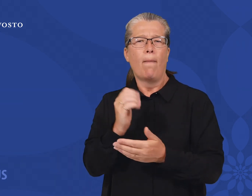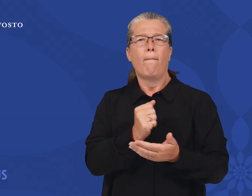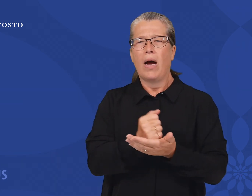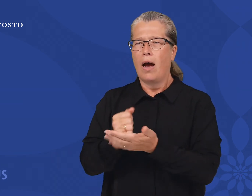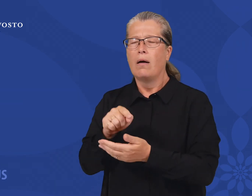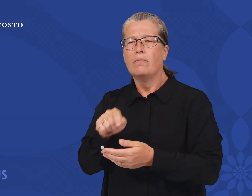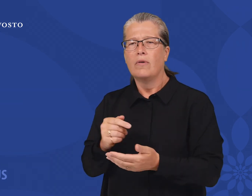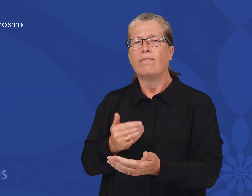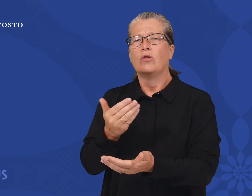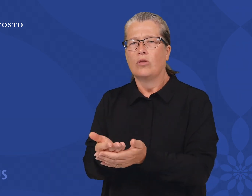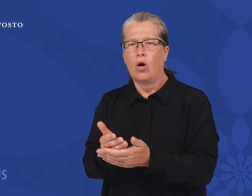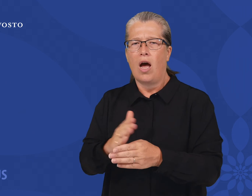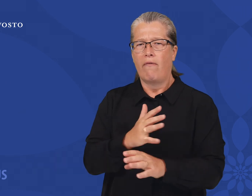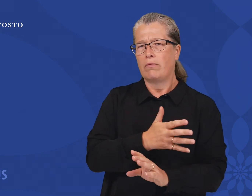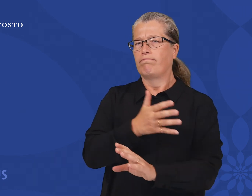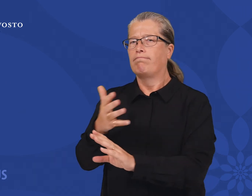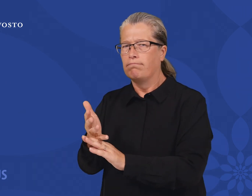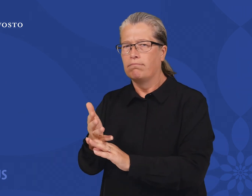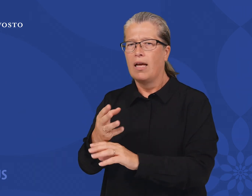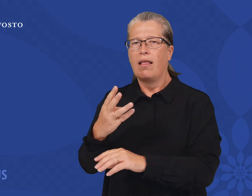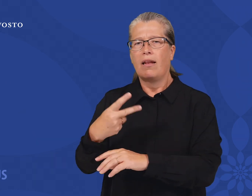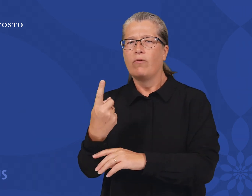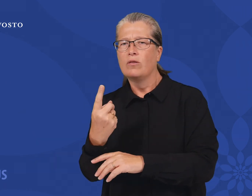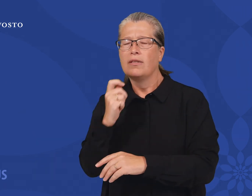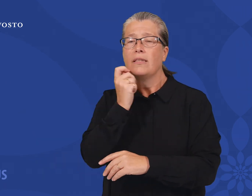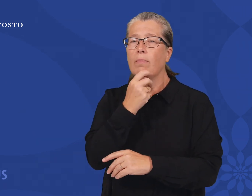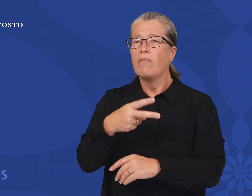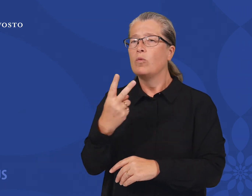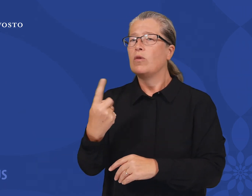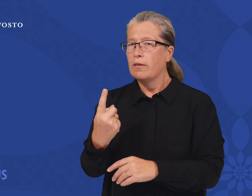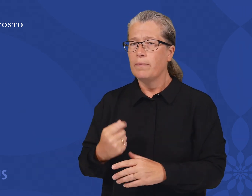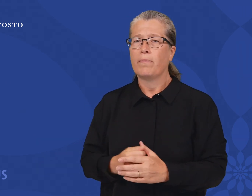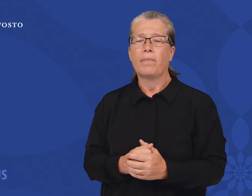bestämmelserna i lagen föreslås gälla till den 31 december 2021.